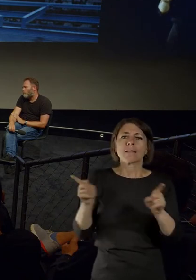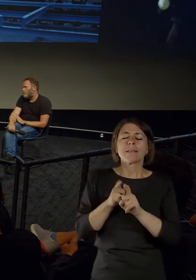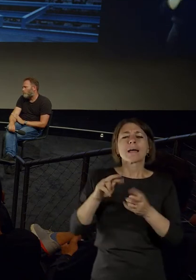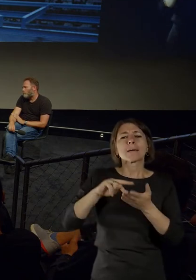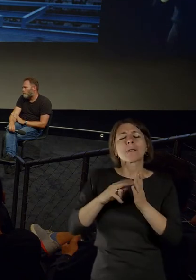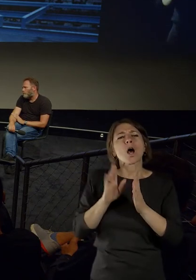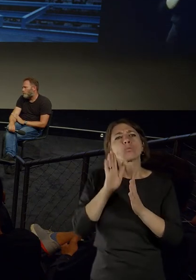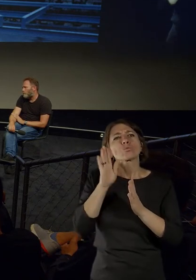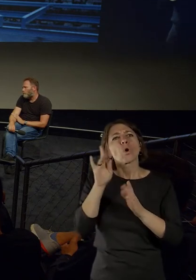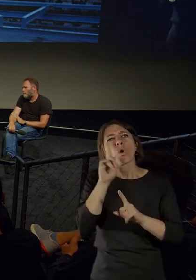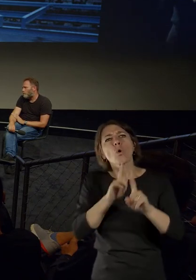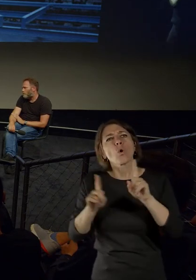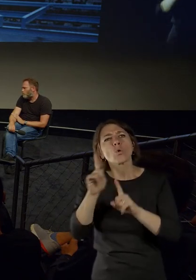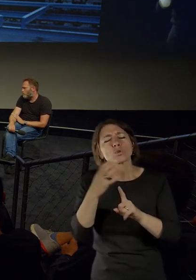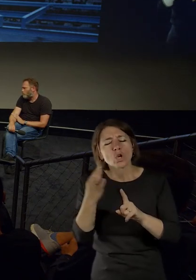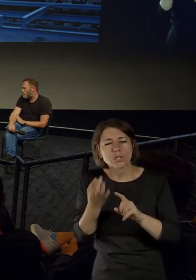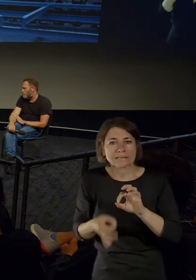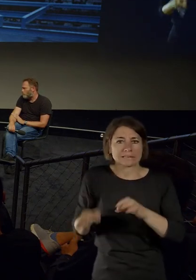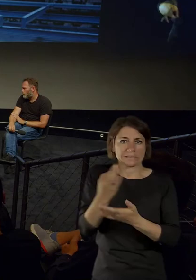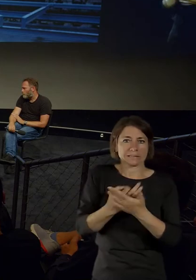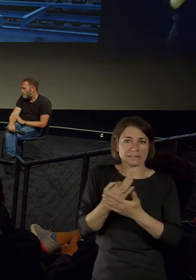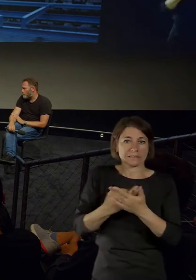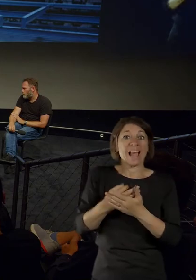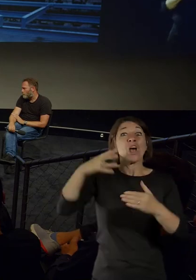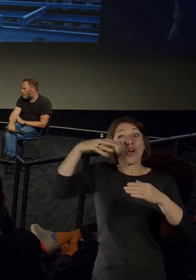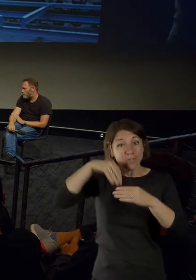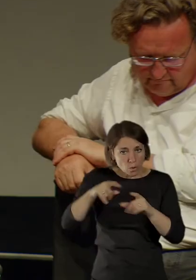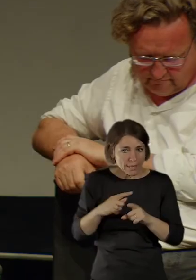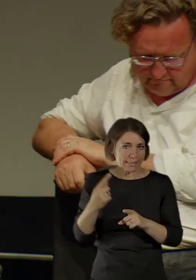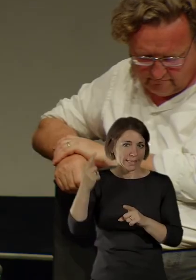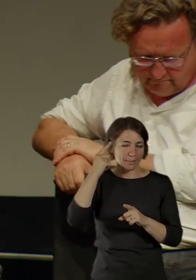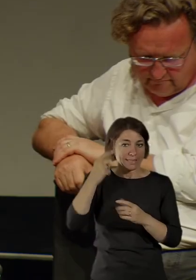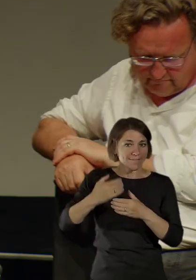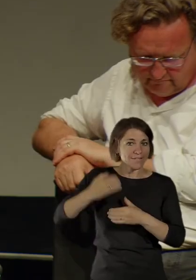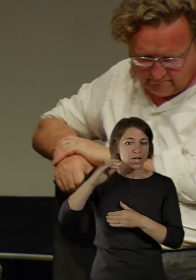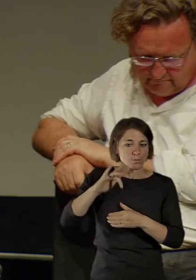Z té vyplývá umístění dominant na nároží a podobně. To tak vznikalo.